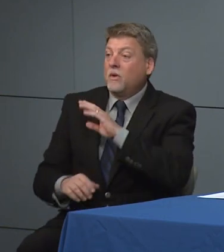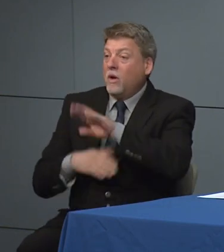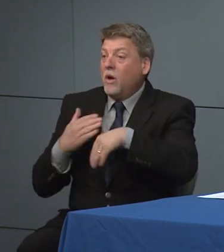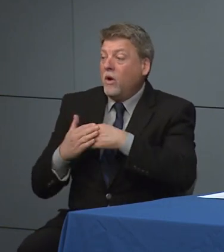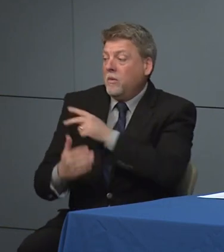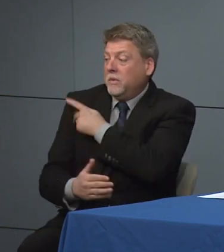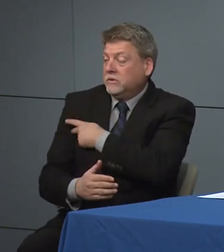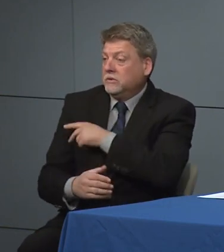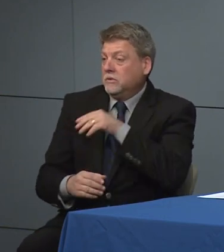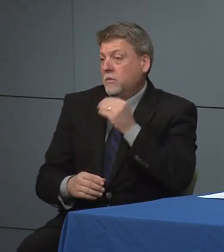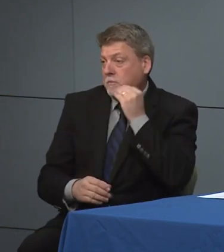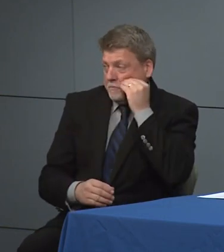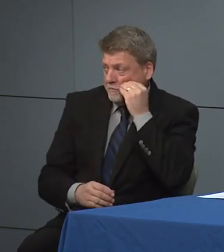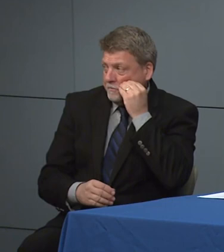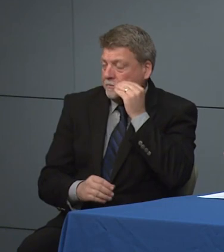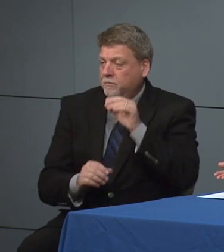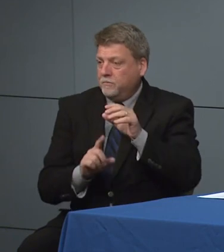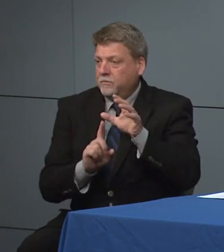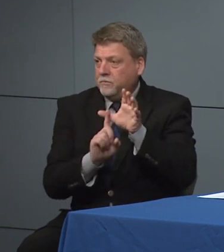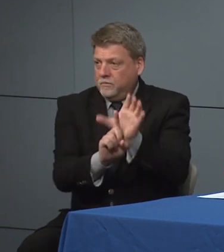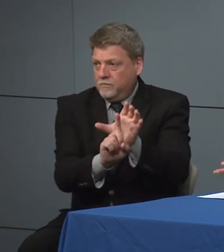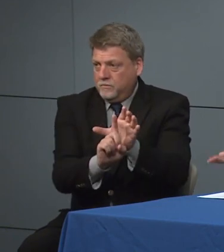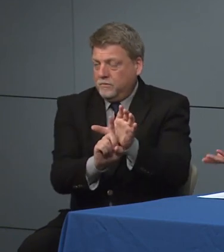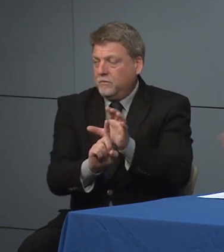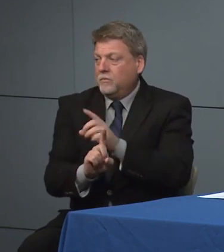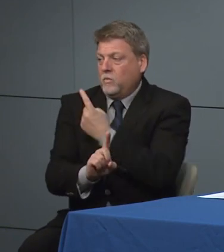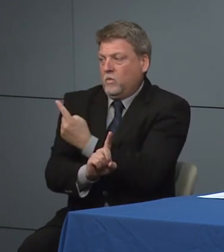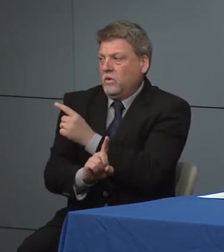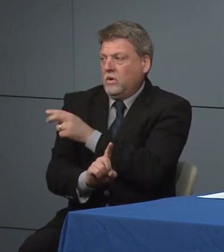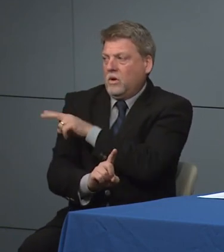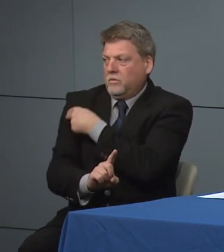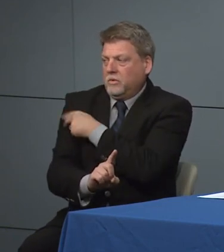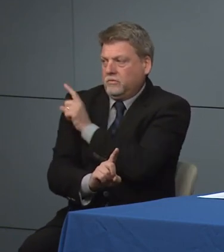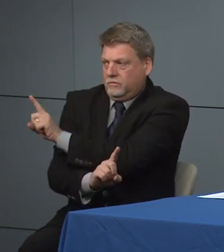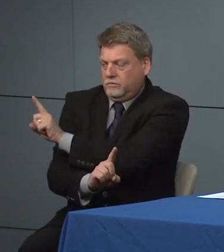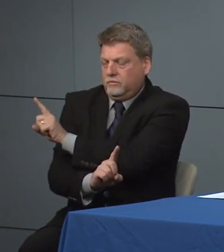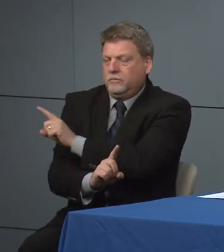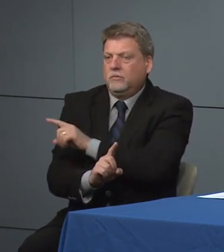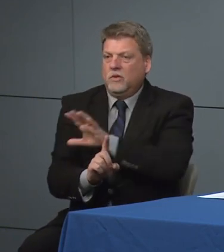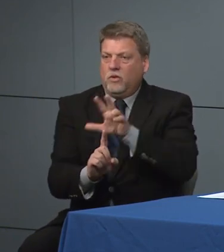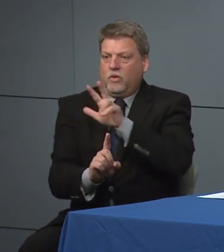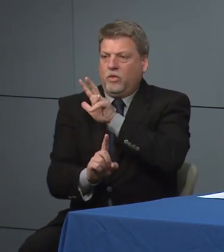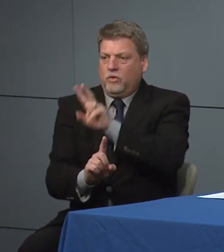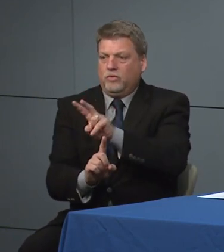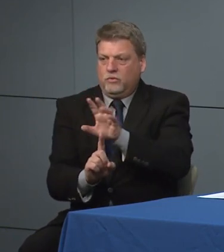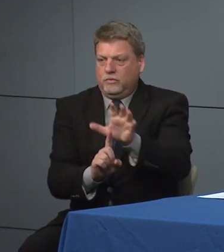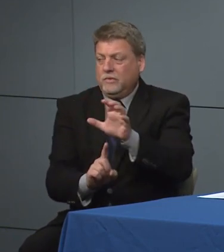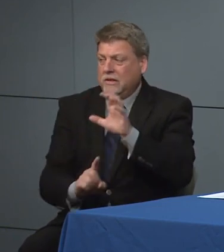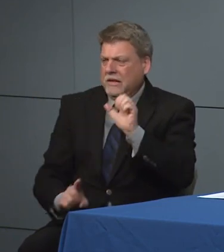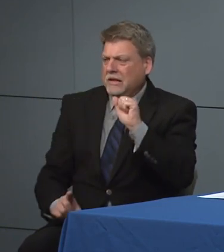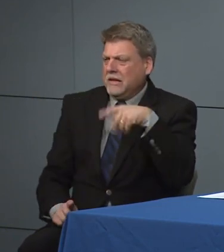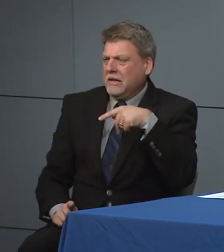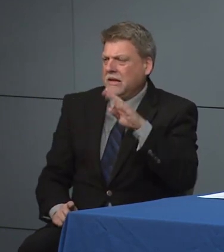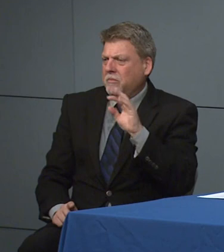montábamos descenso hogar no necesitan atenciones del hospital nos en los detalles